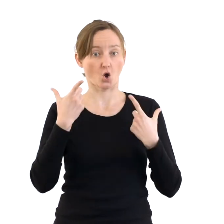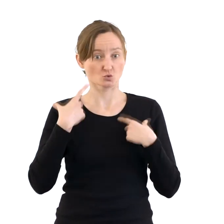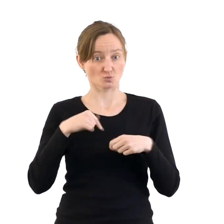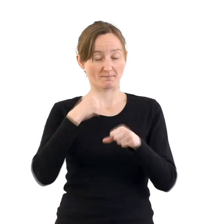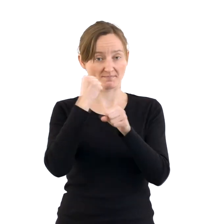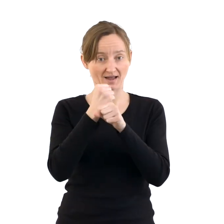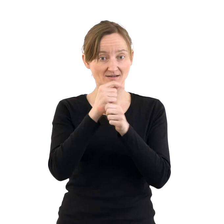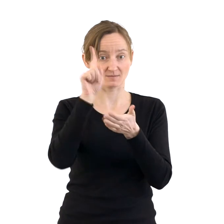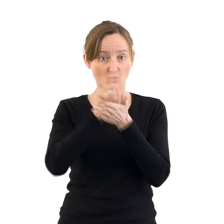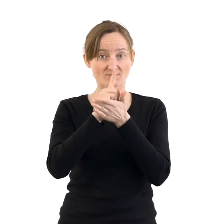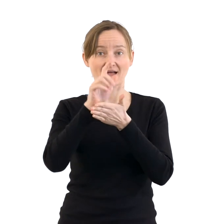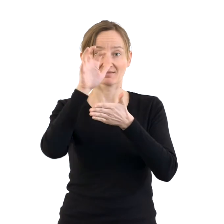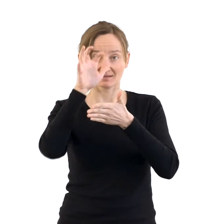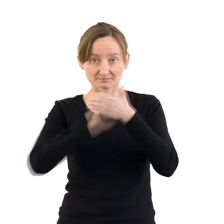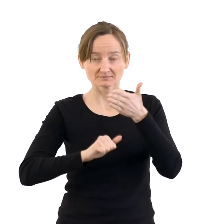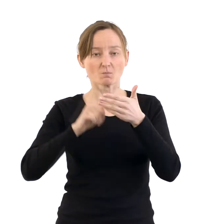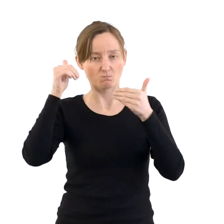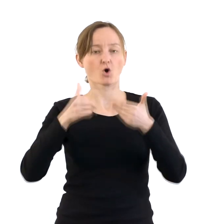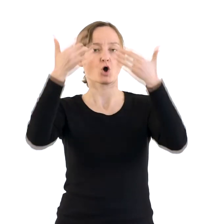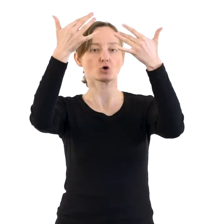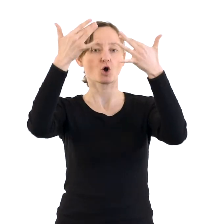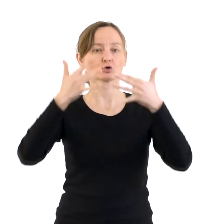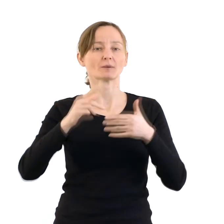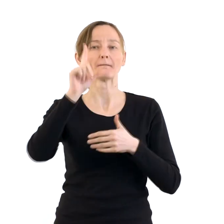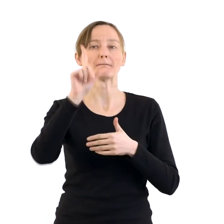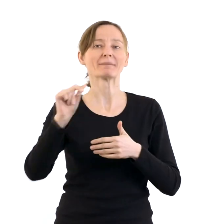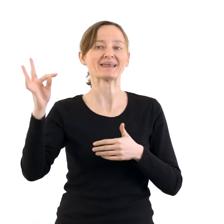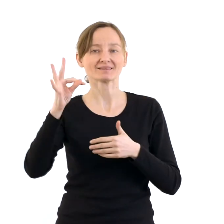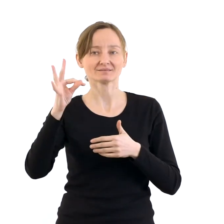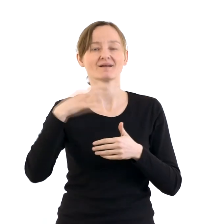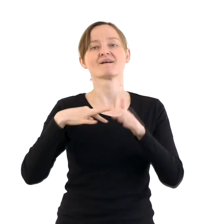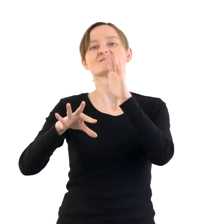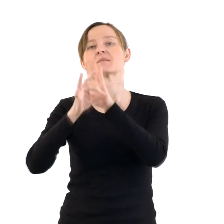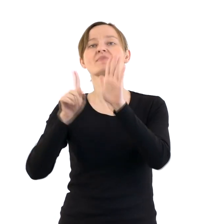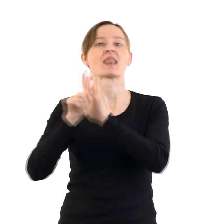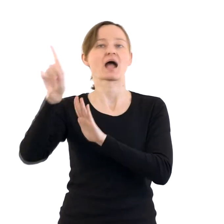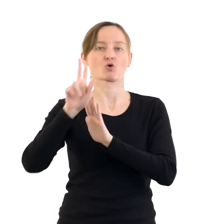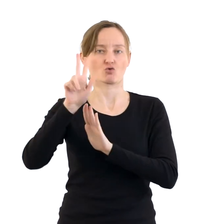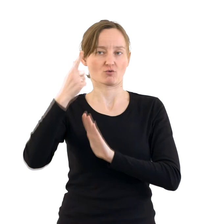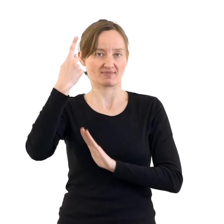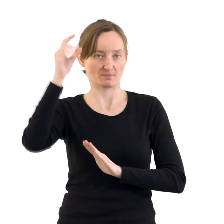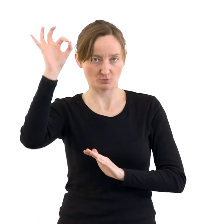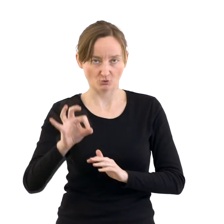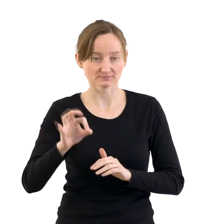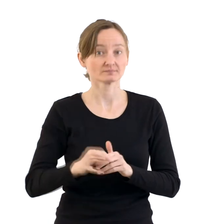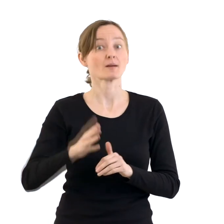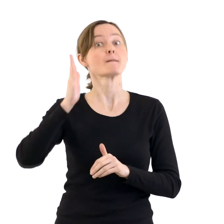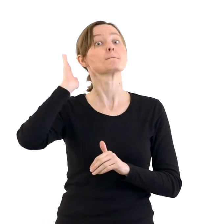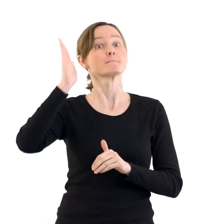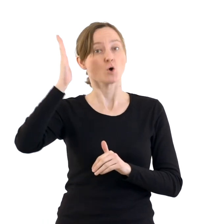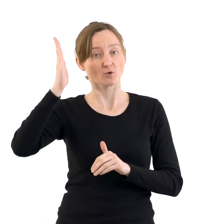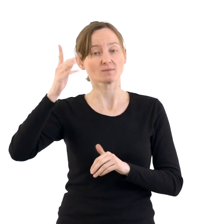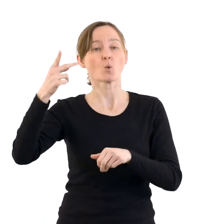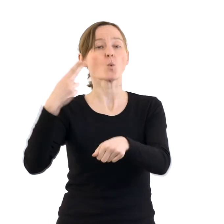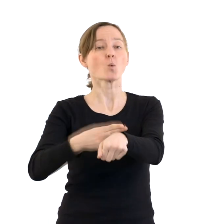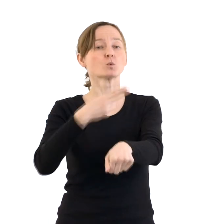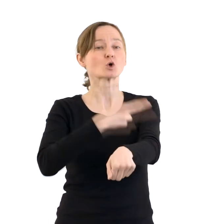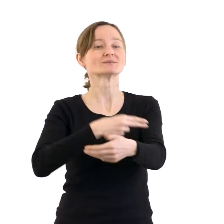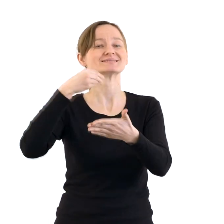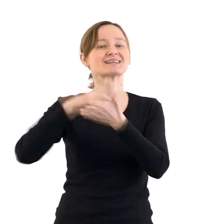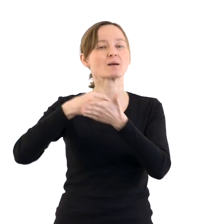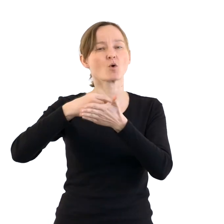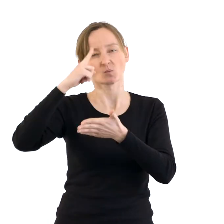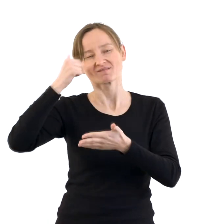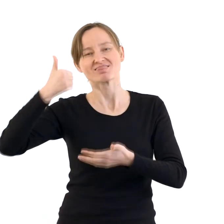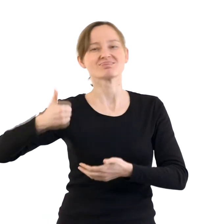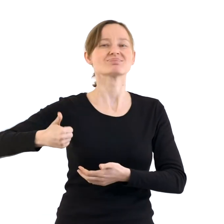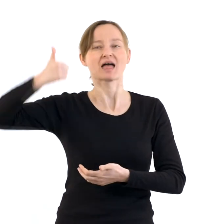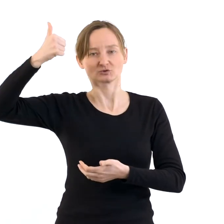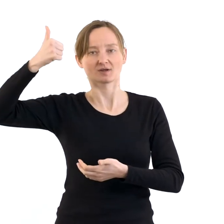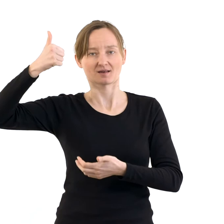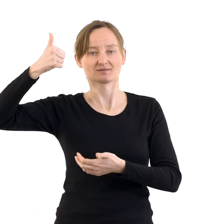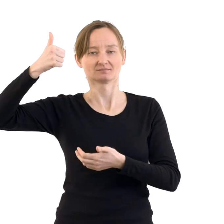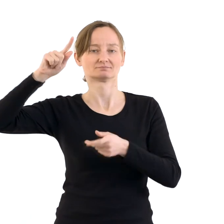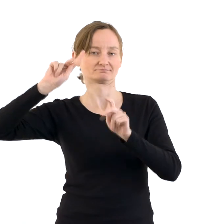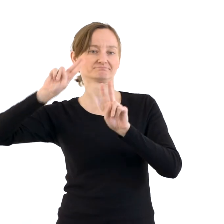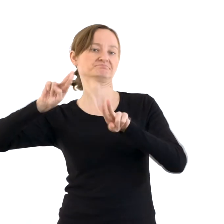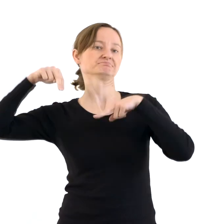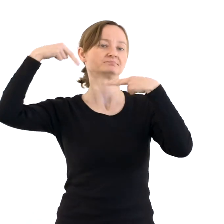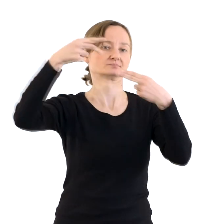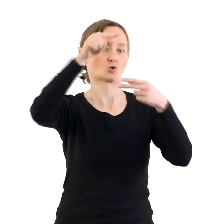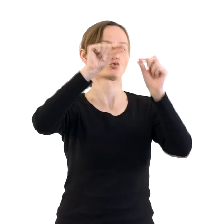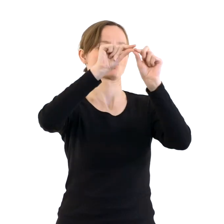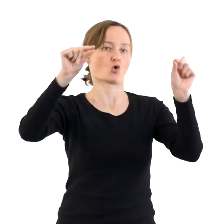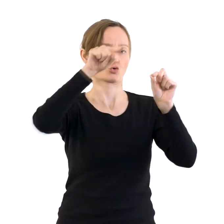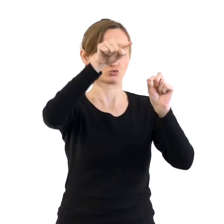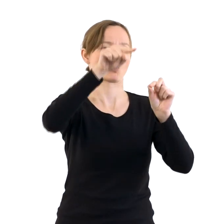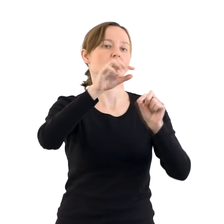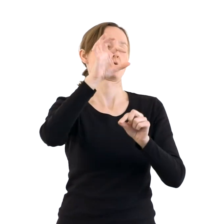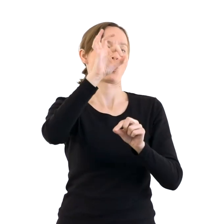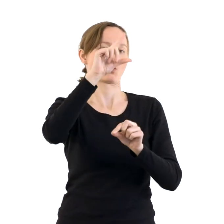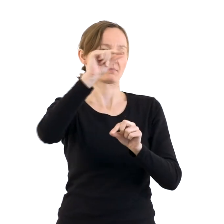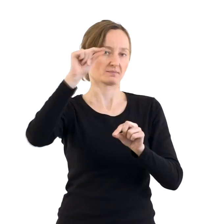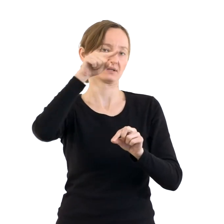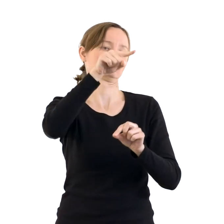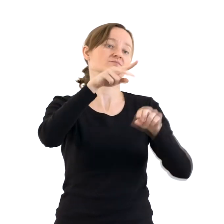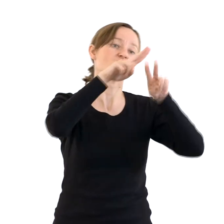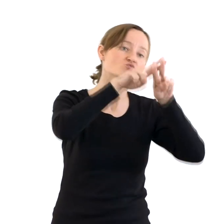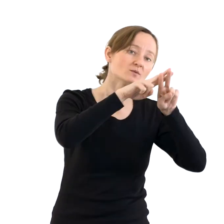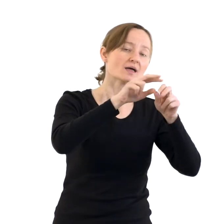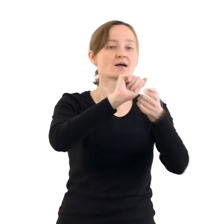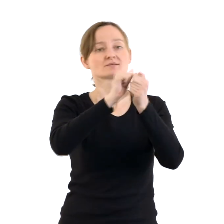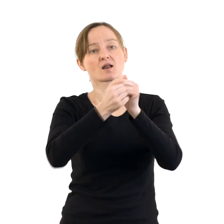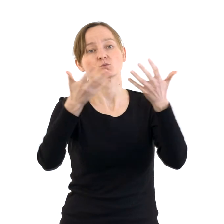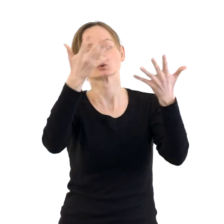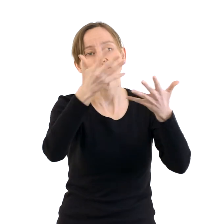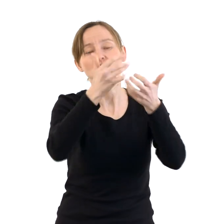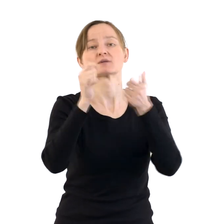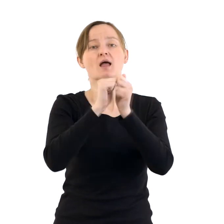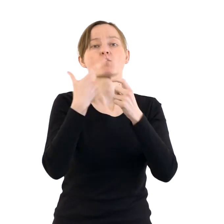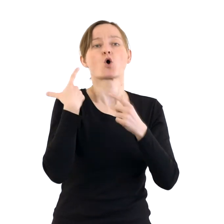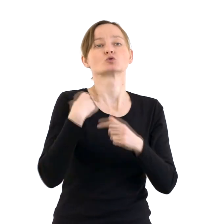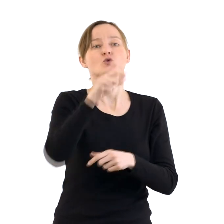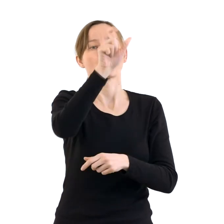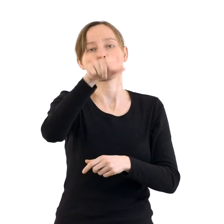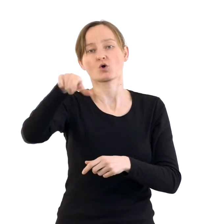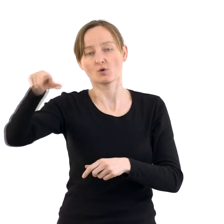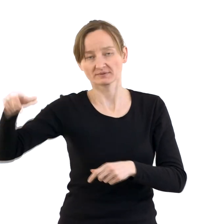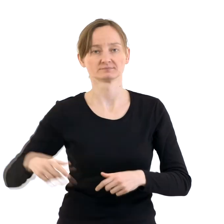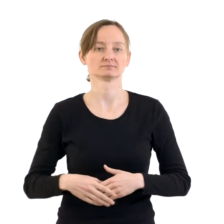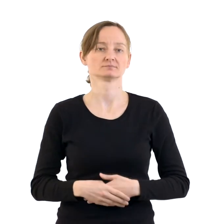Obecnie na wniosek podatnika wyrażony w zeznaniu rocznym jeden procent na konto bankowe OPP przekazuje naczelnik urzędu skarbowego.